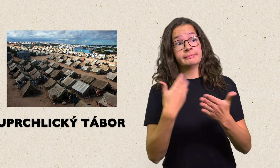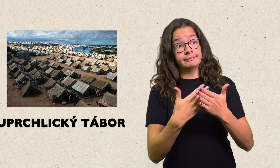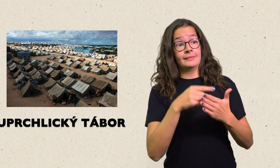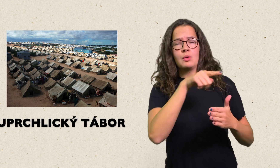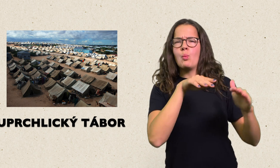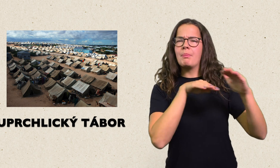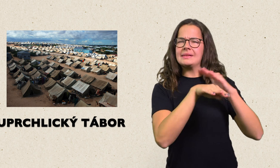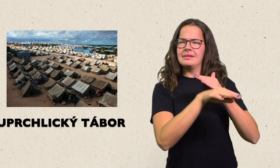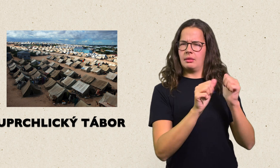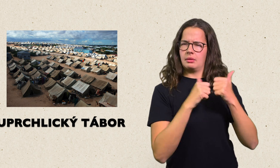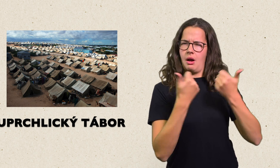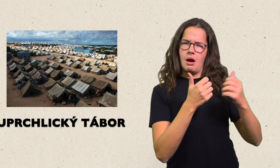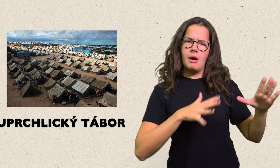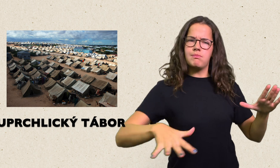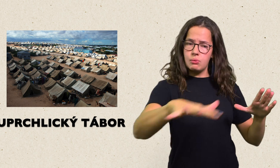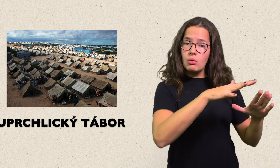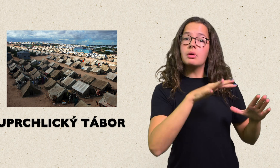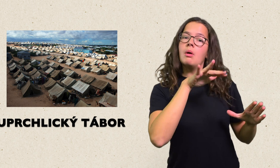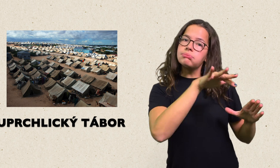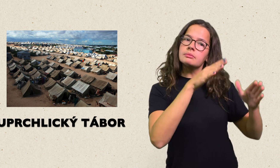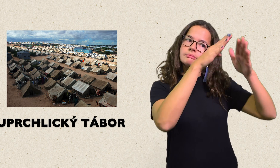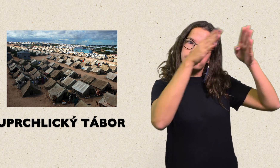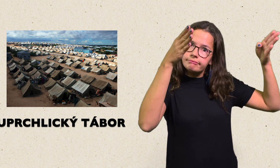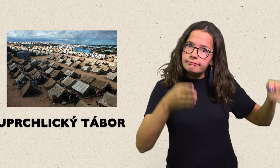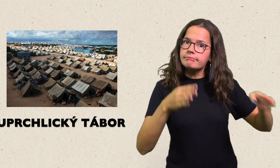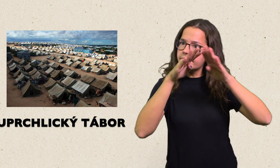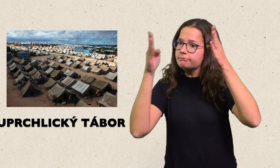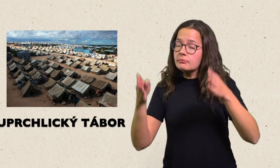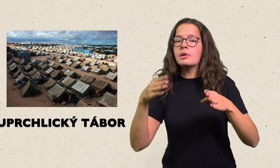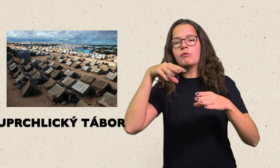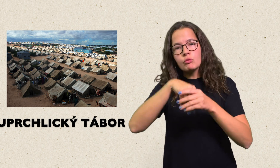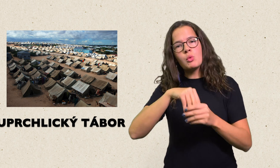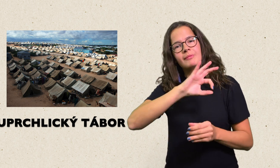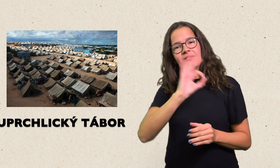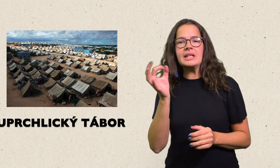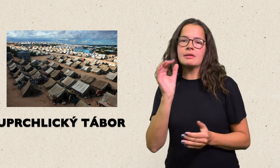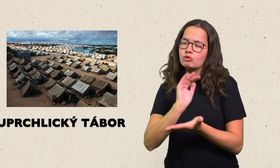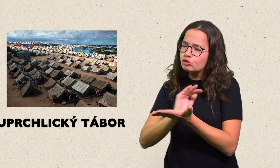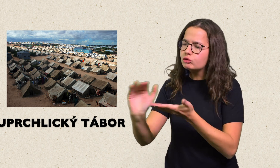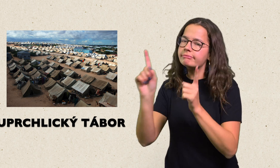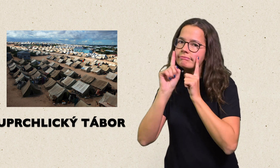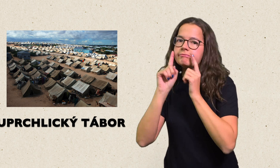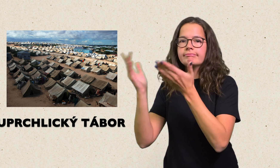V uprchlickém táboře mohou uprchlíci bydlet ve stanech.